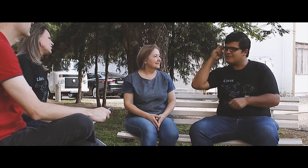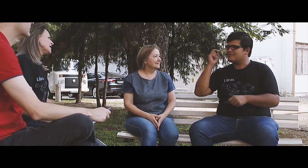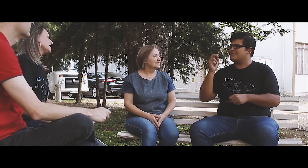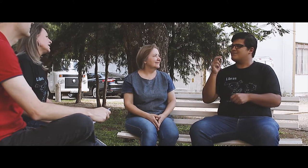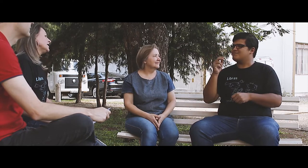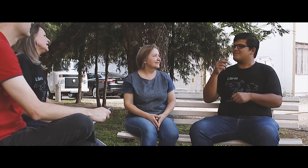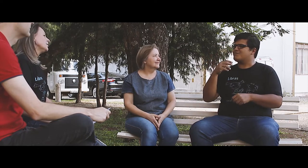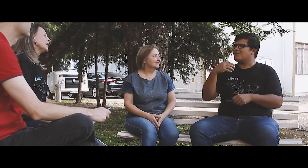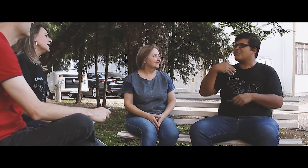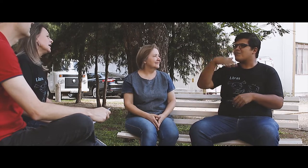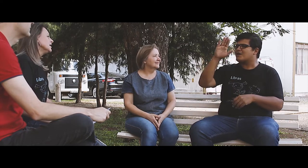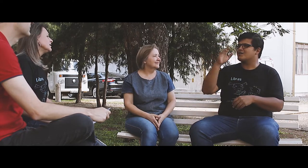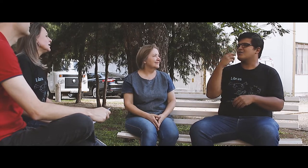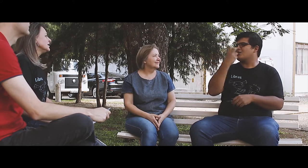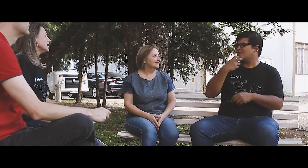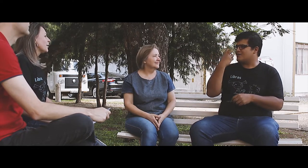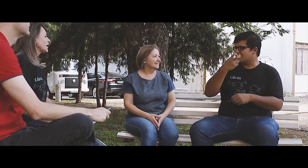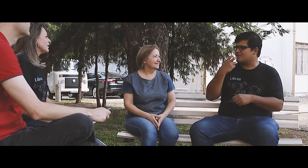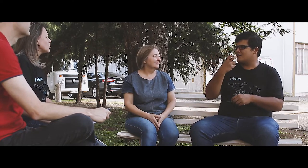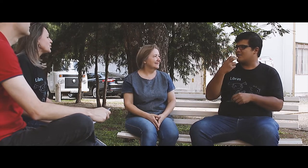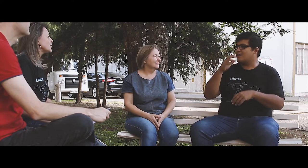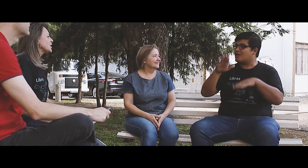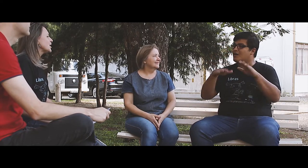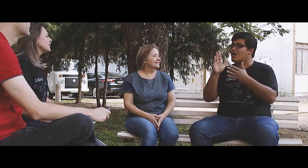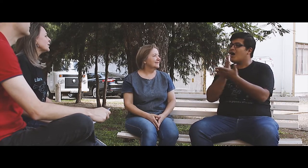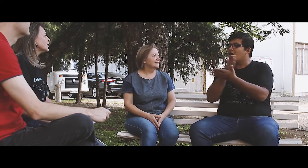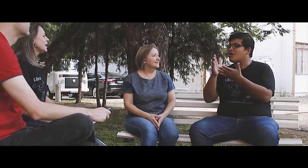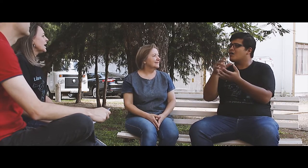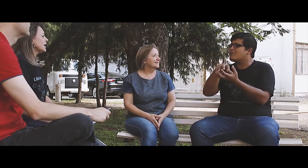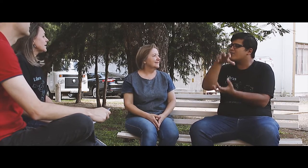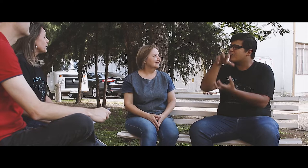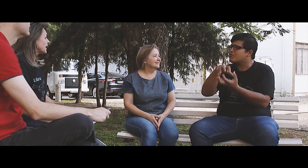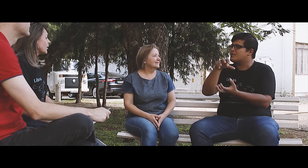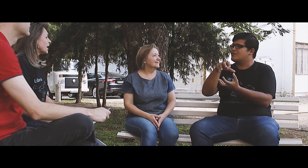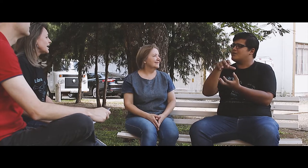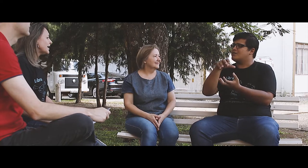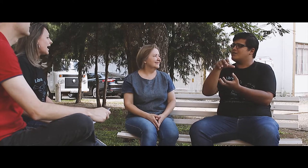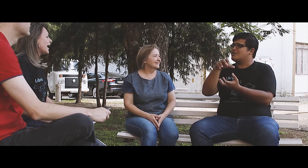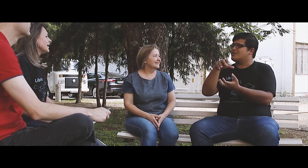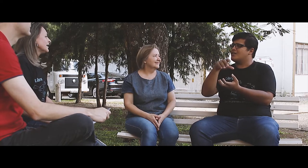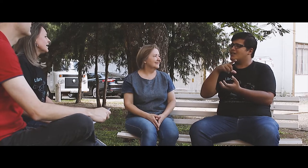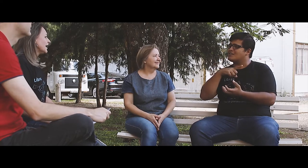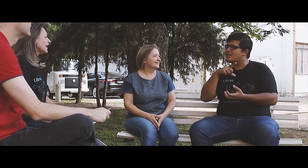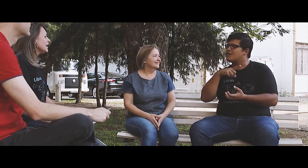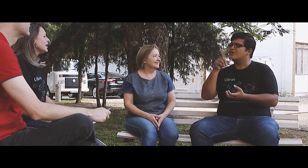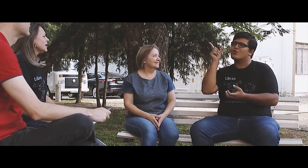utiliza de implante de aparelho auditivo é também da oralidade, né?